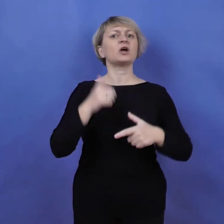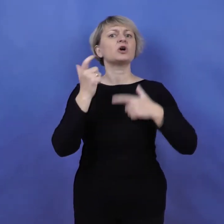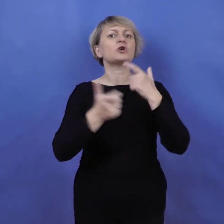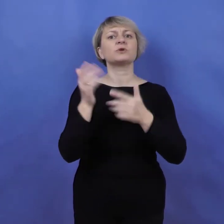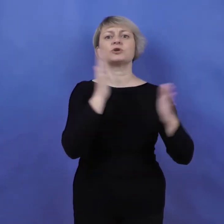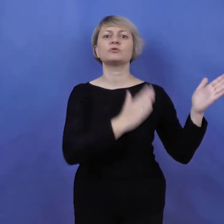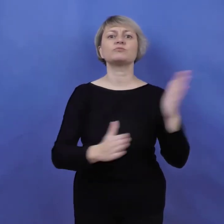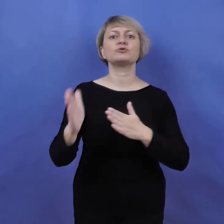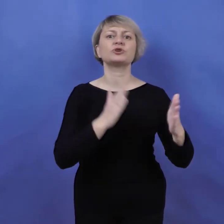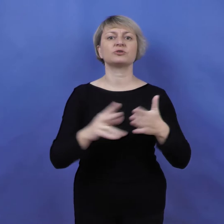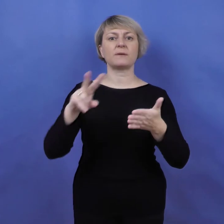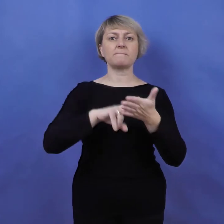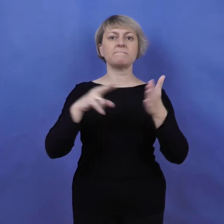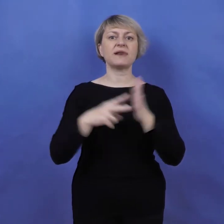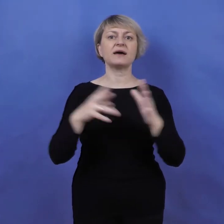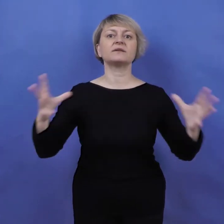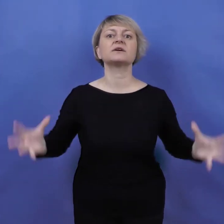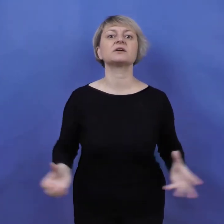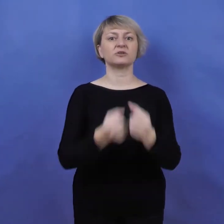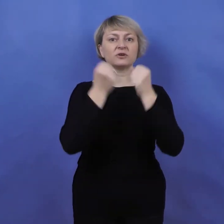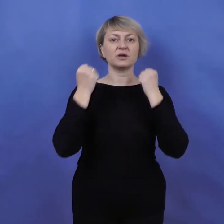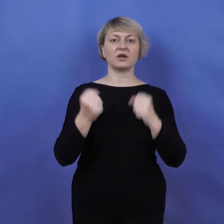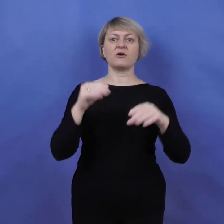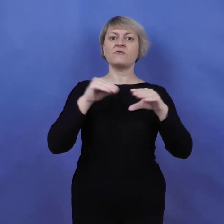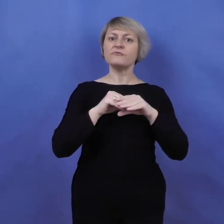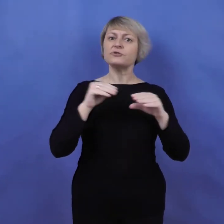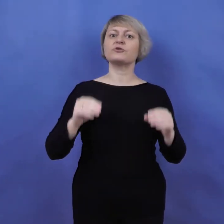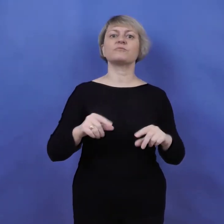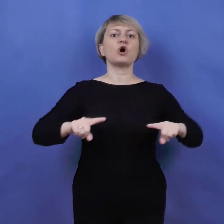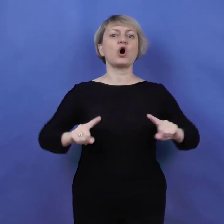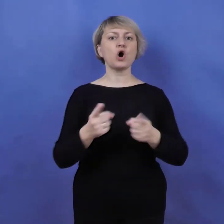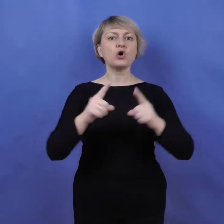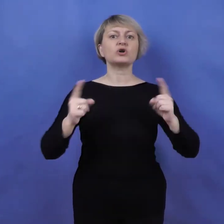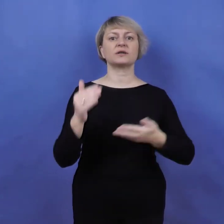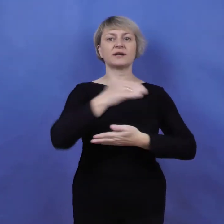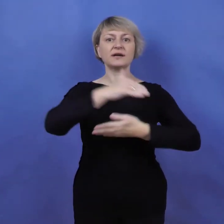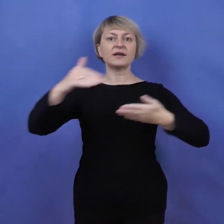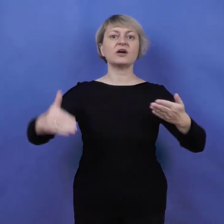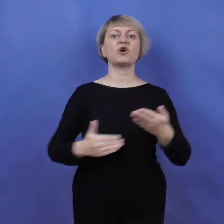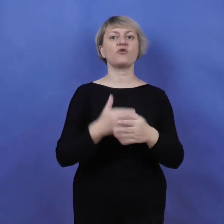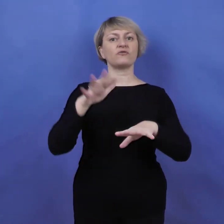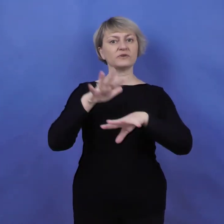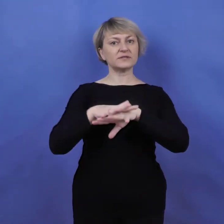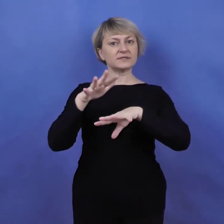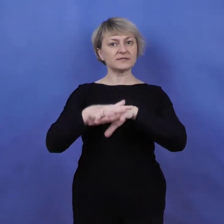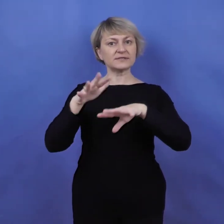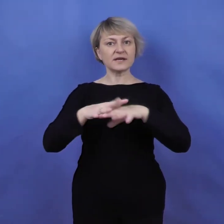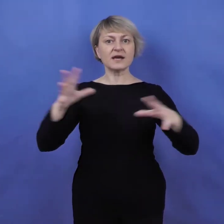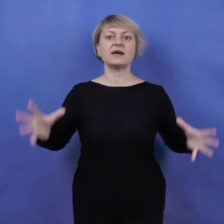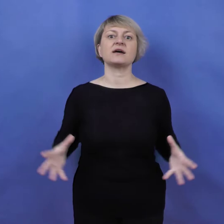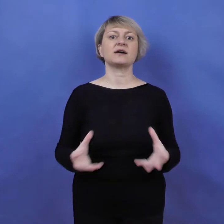opracowywanie planów ratowniczych oraz organizacja krajowego systemu ratowniczo-gaśniczego